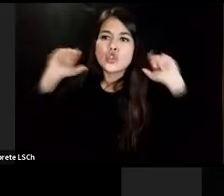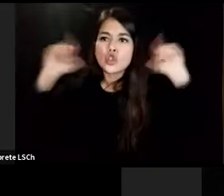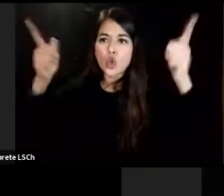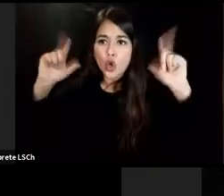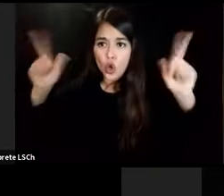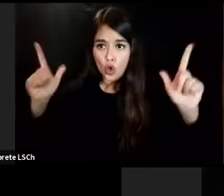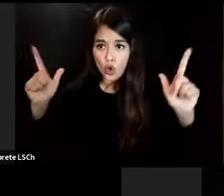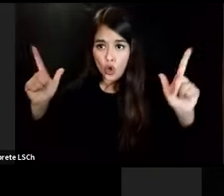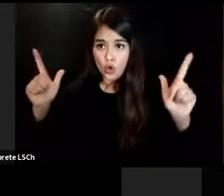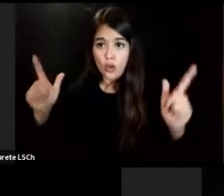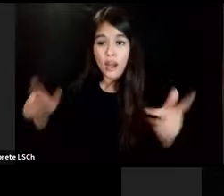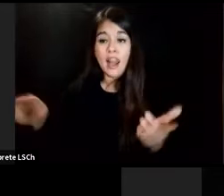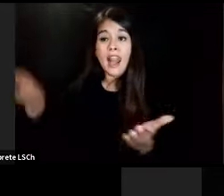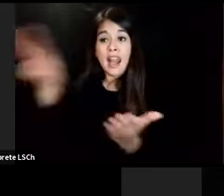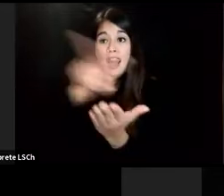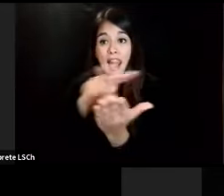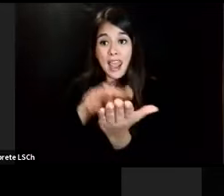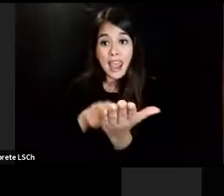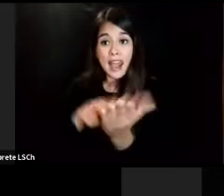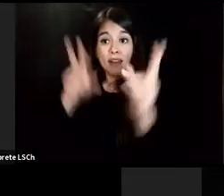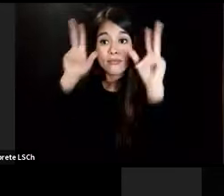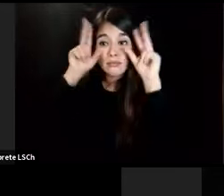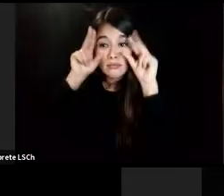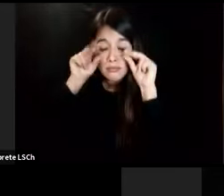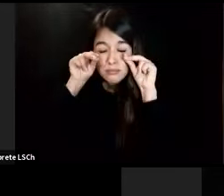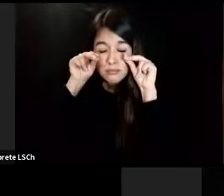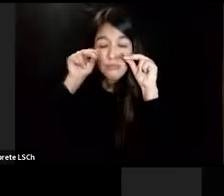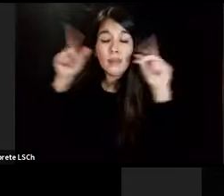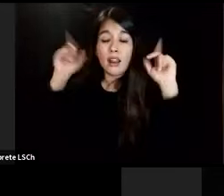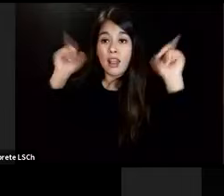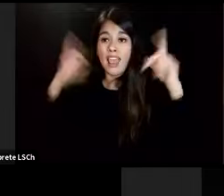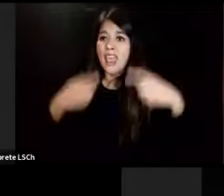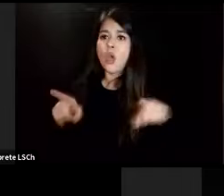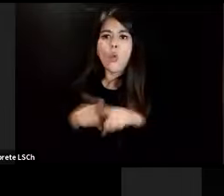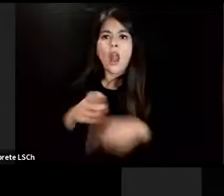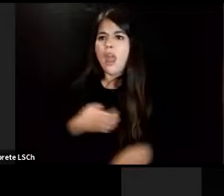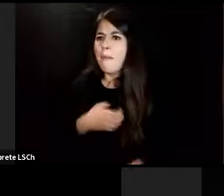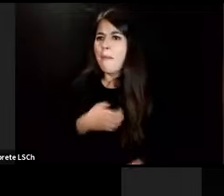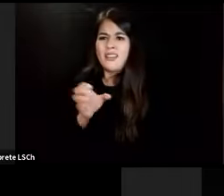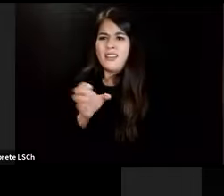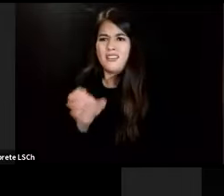genera la misma empatía que leer un libro, se ha demostrado que se puede leer